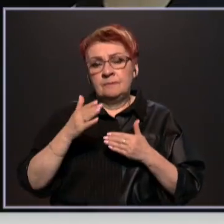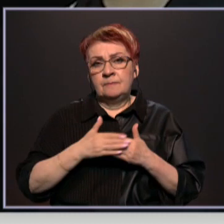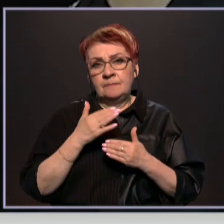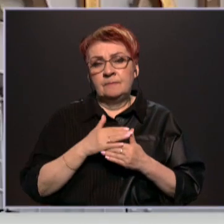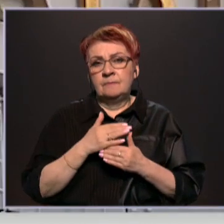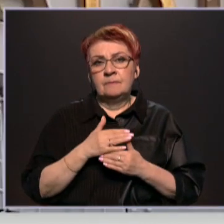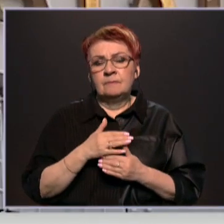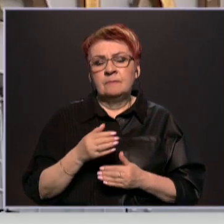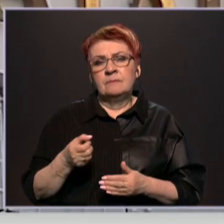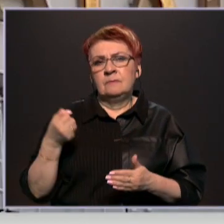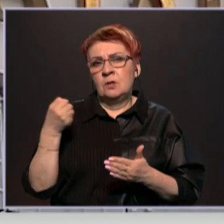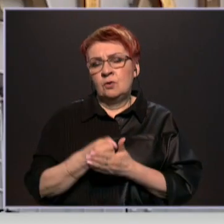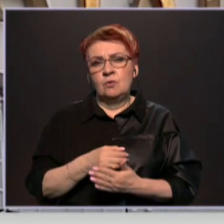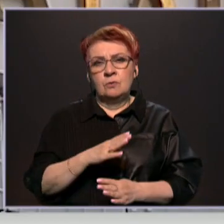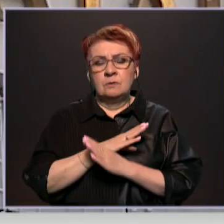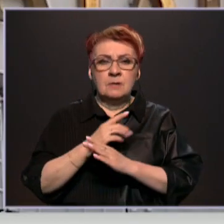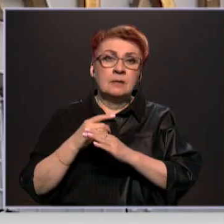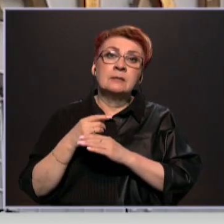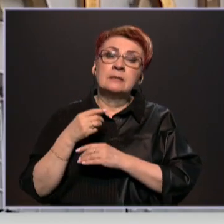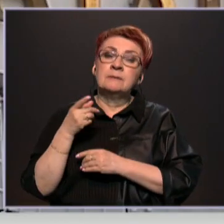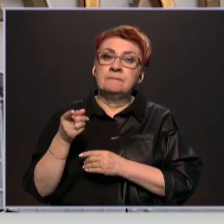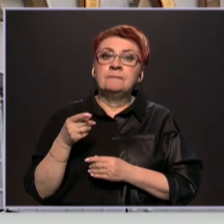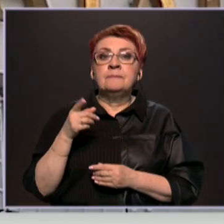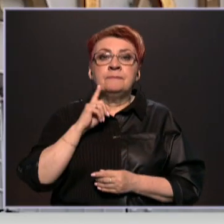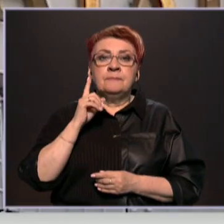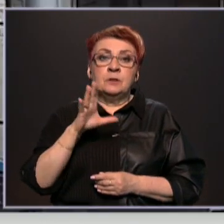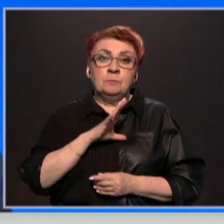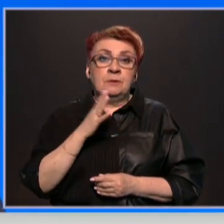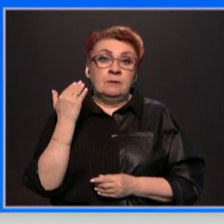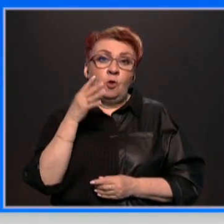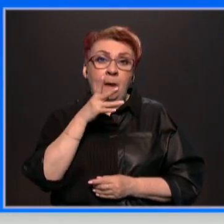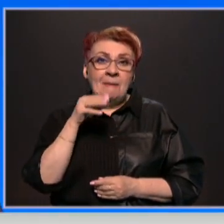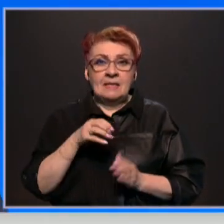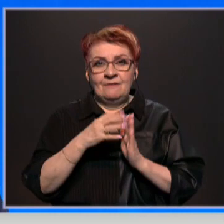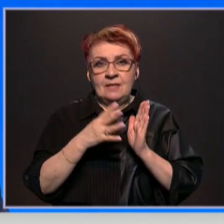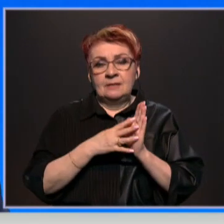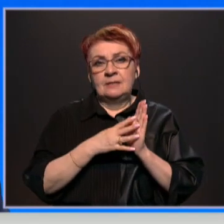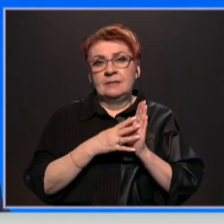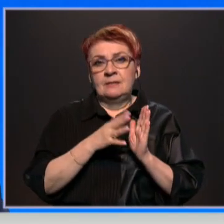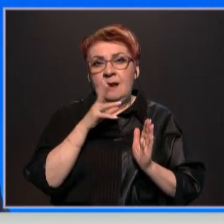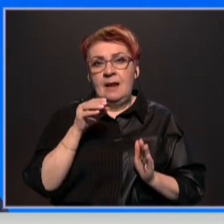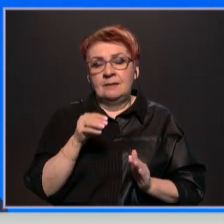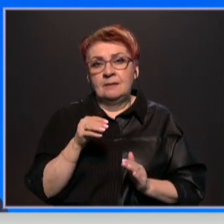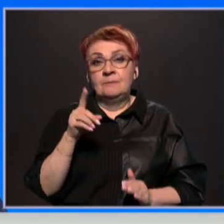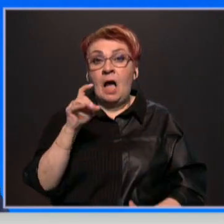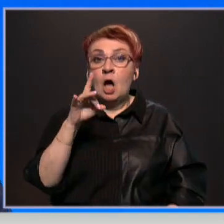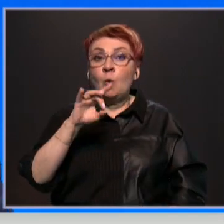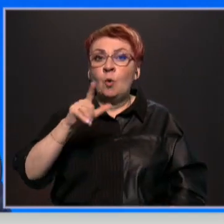заключению на момент преступления юноша было 19 лет хоругвь Знамя воинов Христа специально для